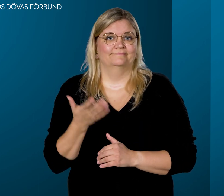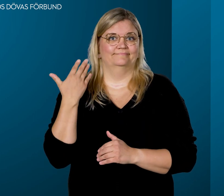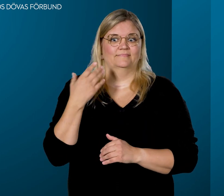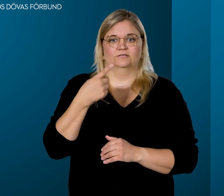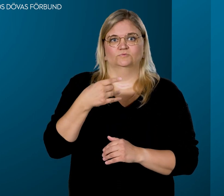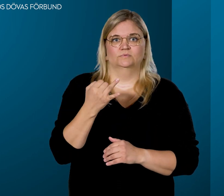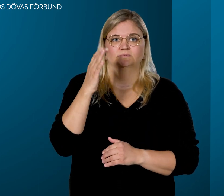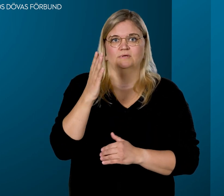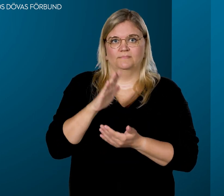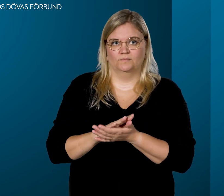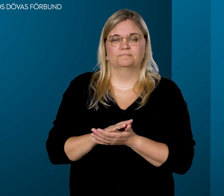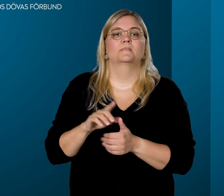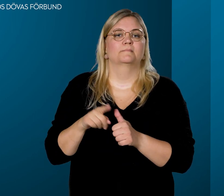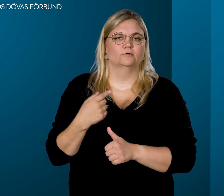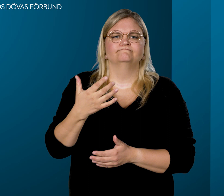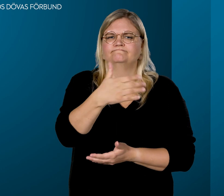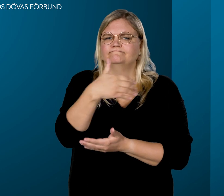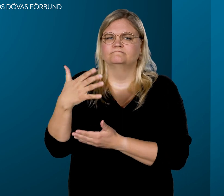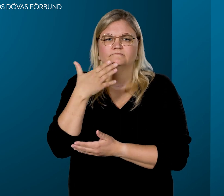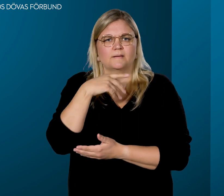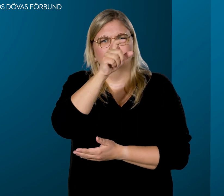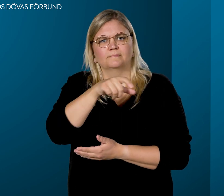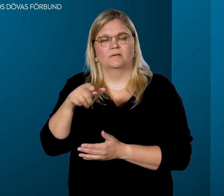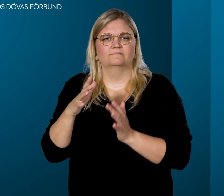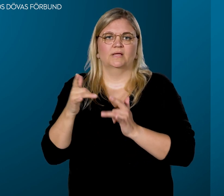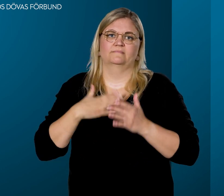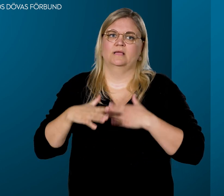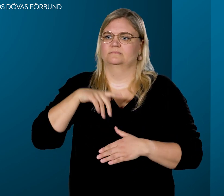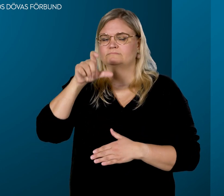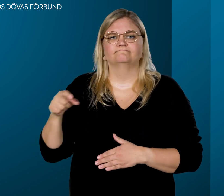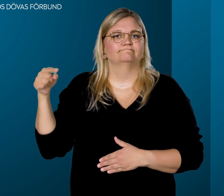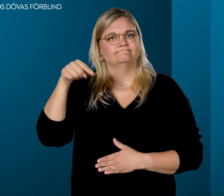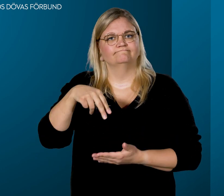Insamlingen börjar den 17 januari 2024 och genomförs av frivilliga insamlare -